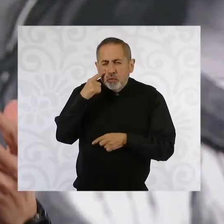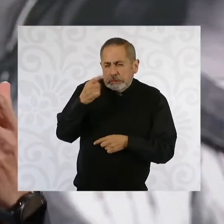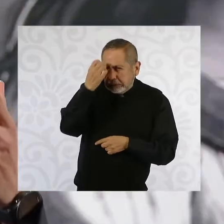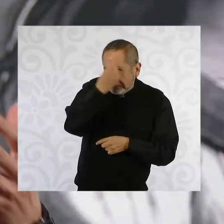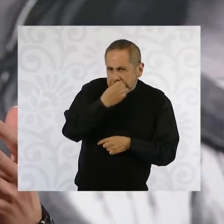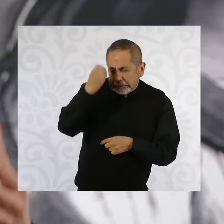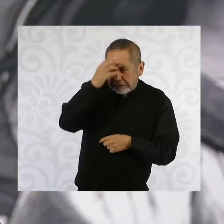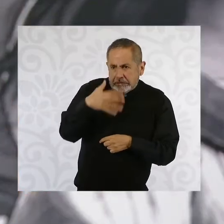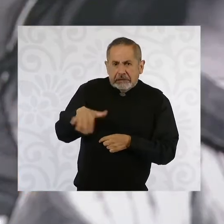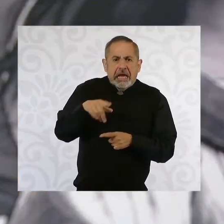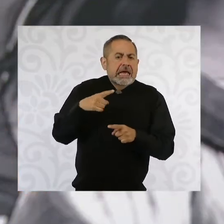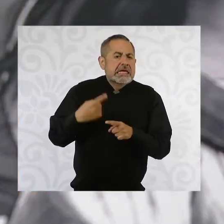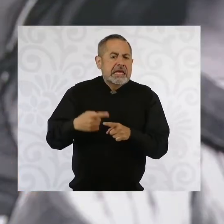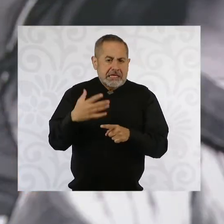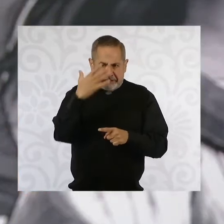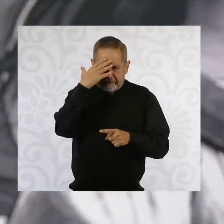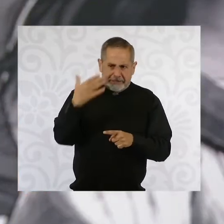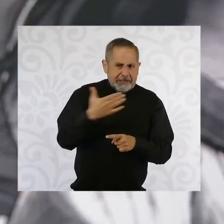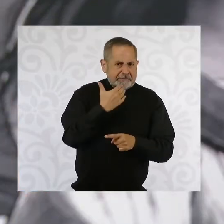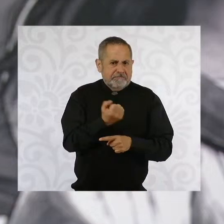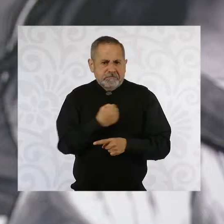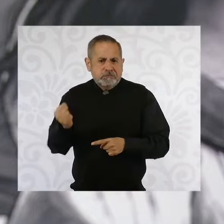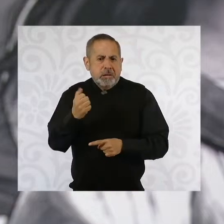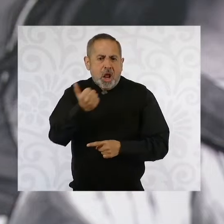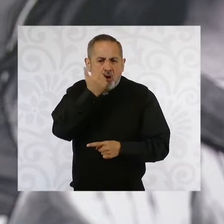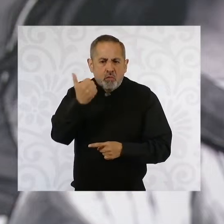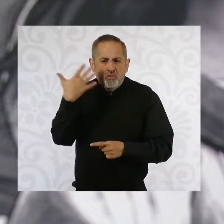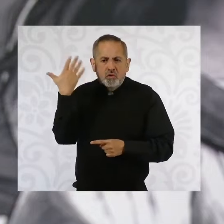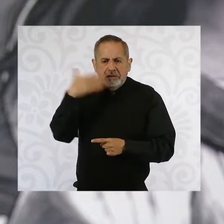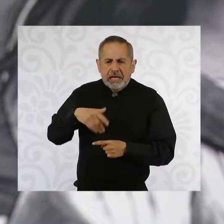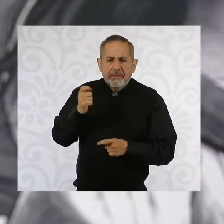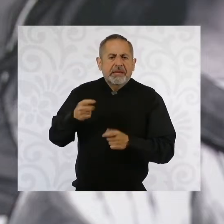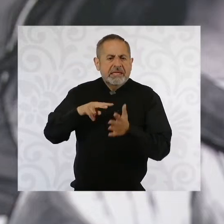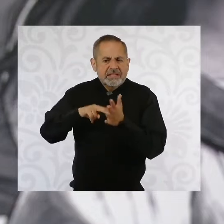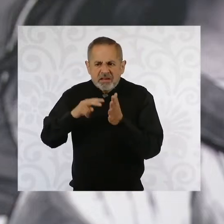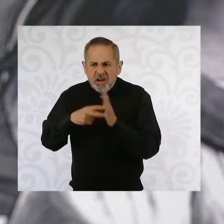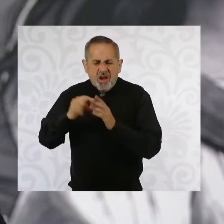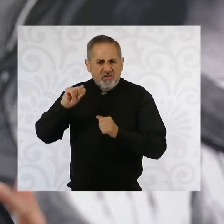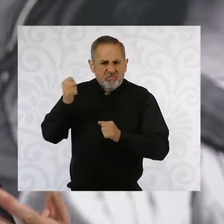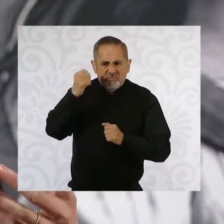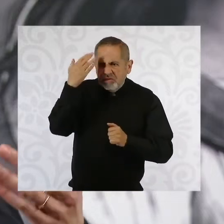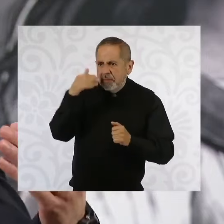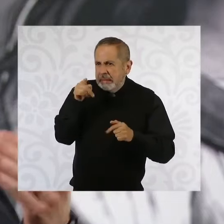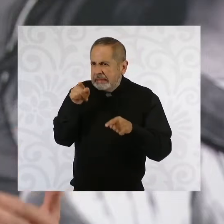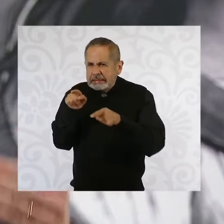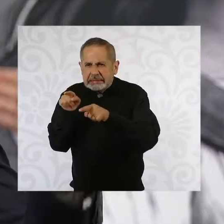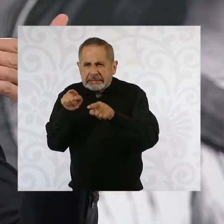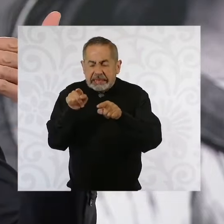son sus mejores elementos en movilidad eléctrica y en ingeniería Automotriz para que se participen